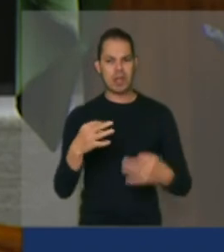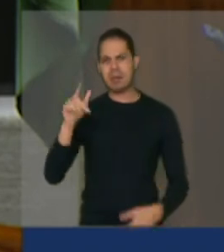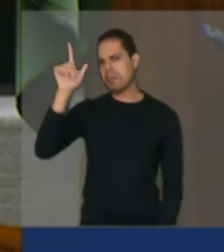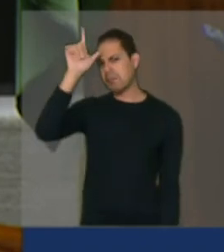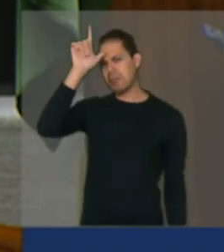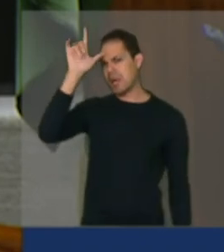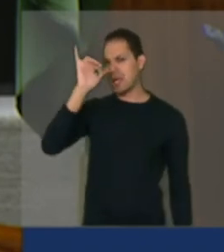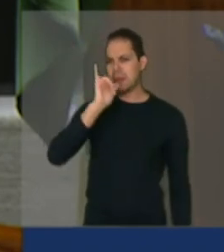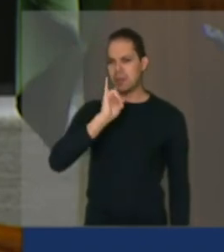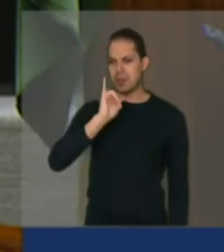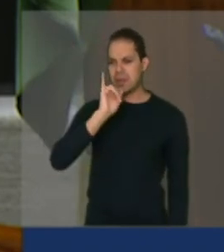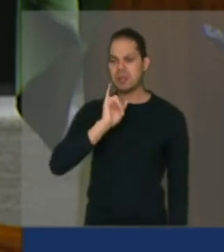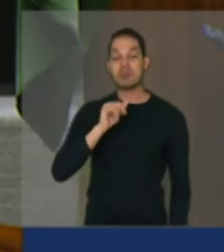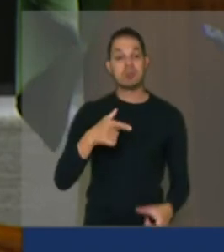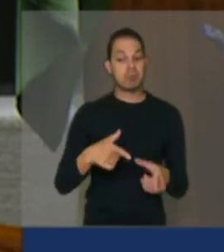A ALEMANHA, JAPÃO MINHA QUERIDA DEPUTADA ERIKA QUE